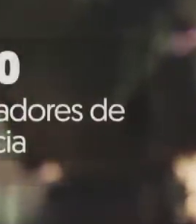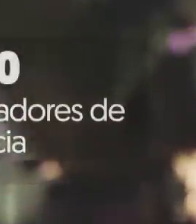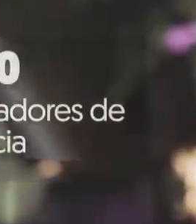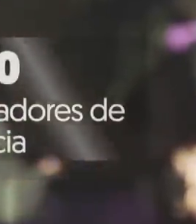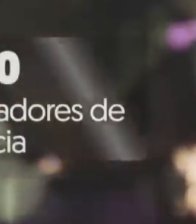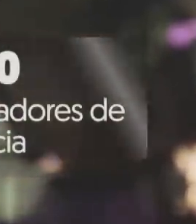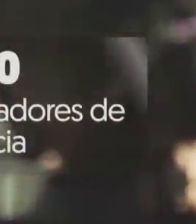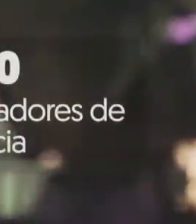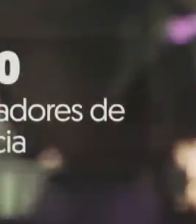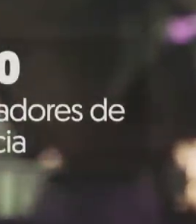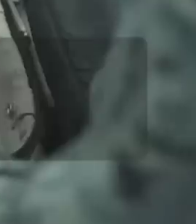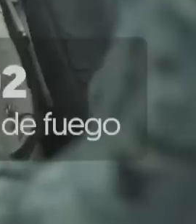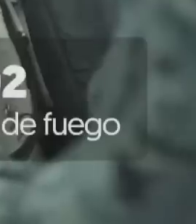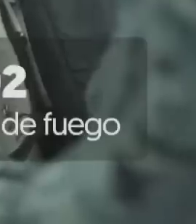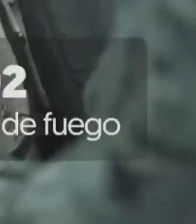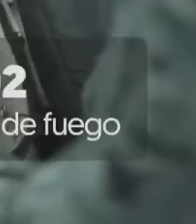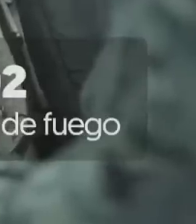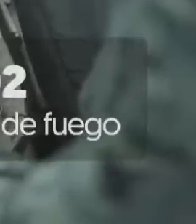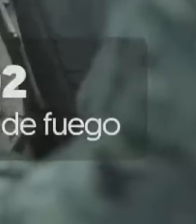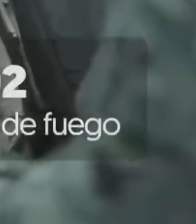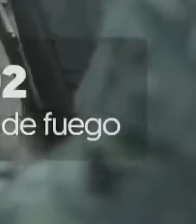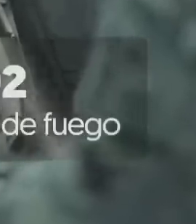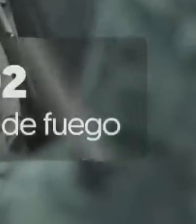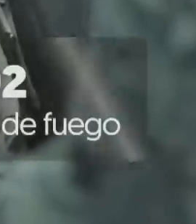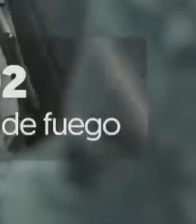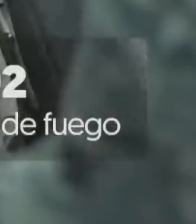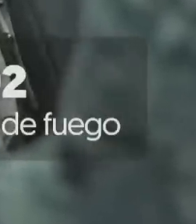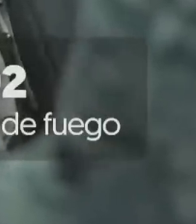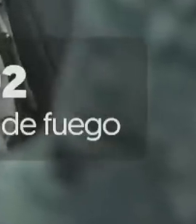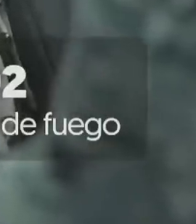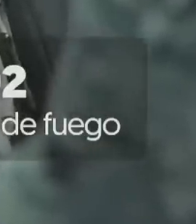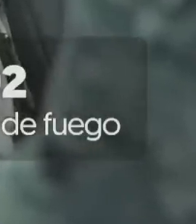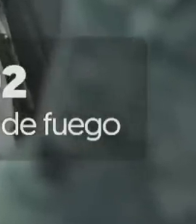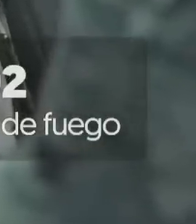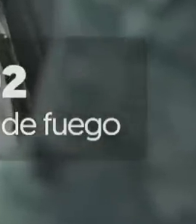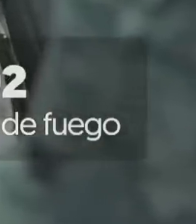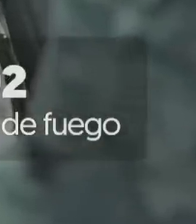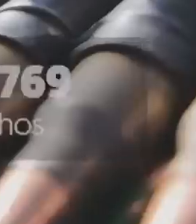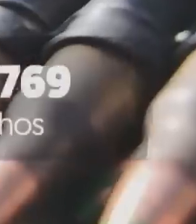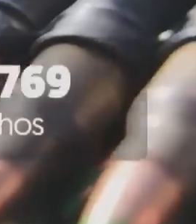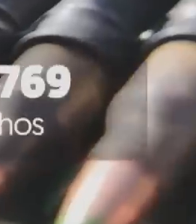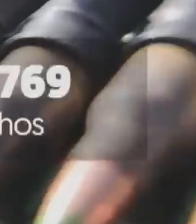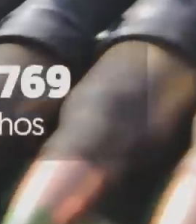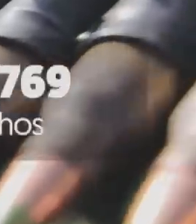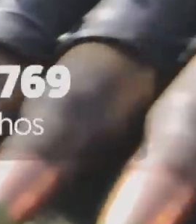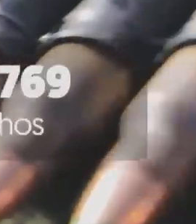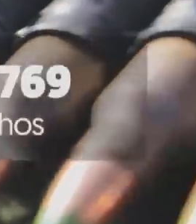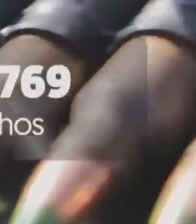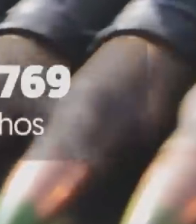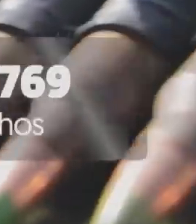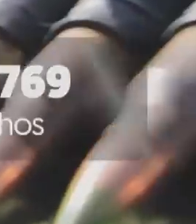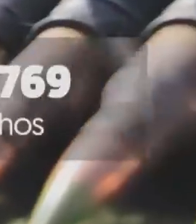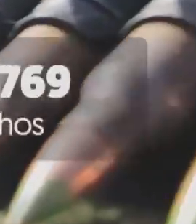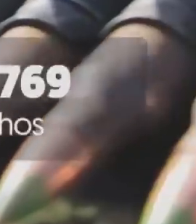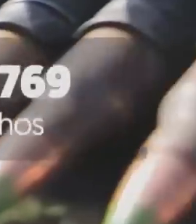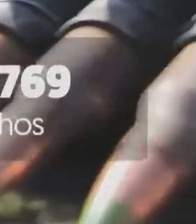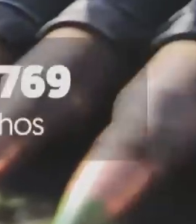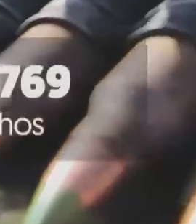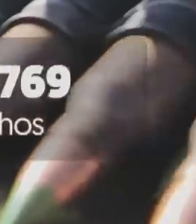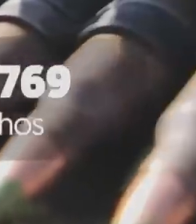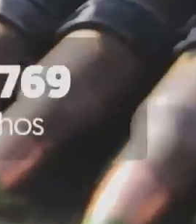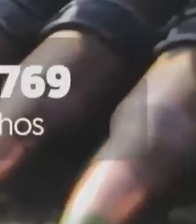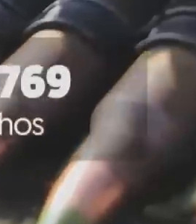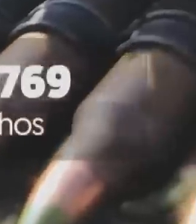generadores de violencia el aseguramiento de 3602 armas de fuego 6677 69 cartuchos